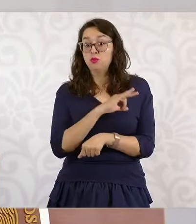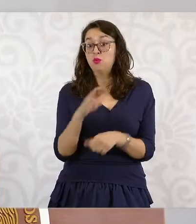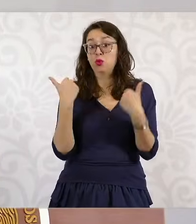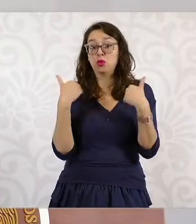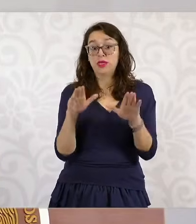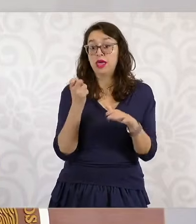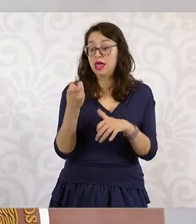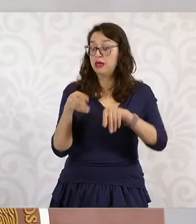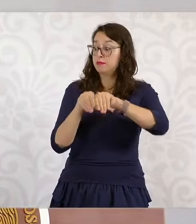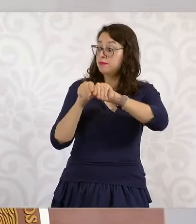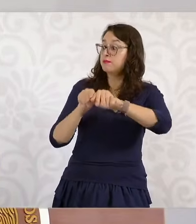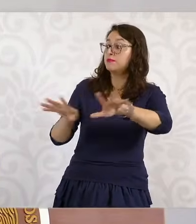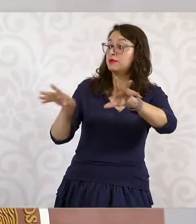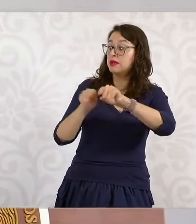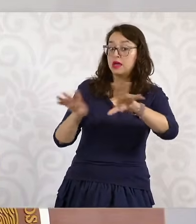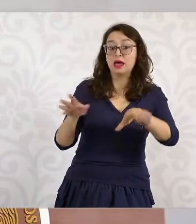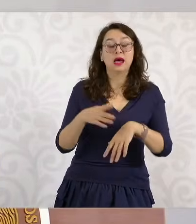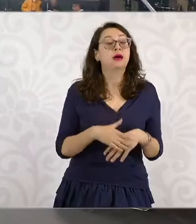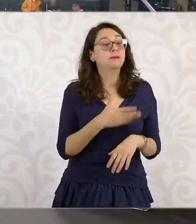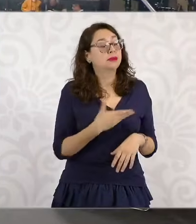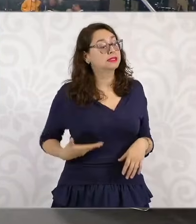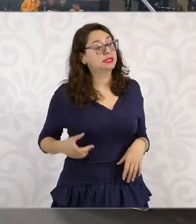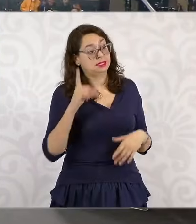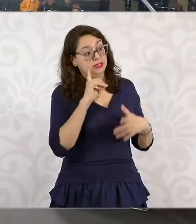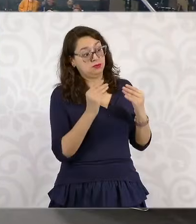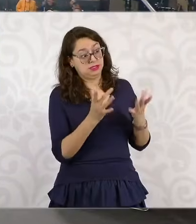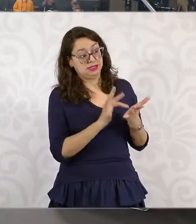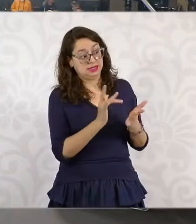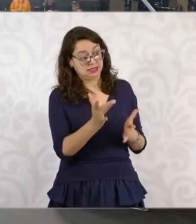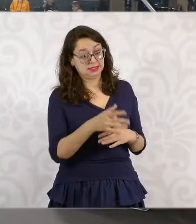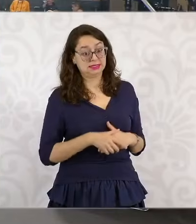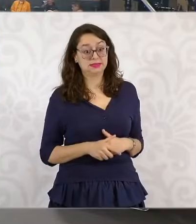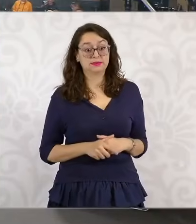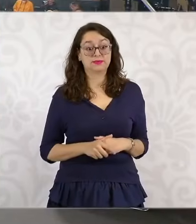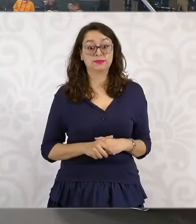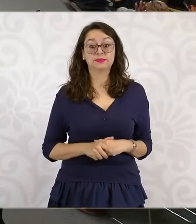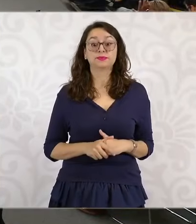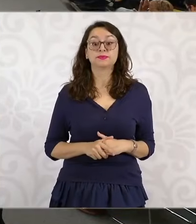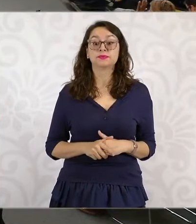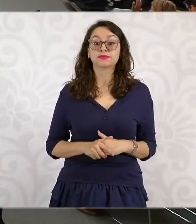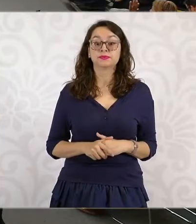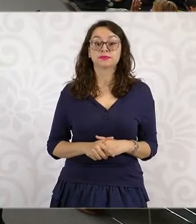saber quiénes somos. Y señora presidenta, muchísimas gracias por tenerme. Gracias.